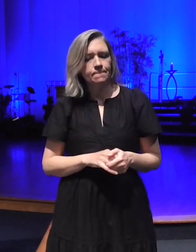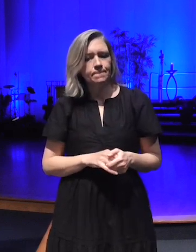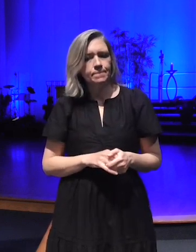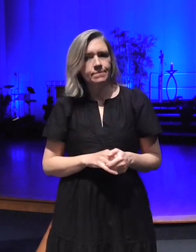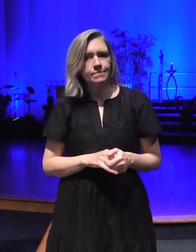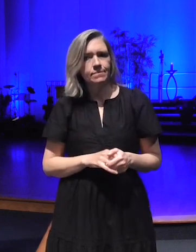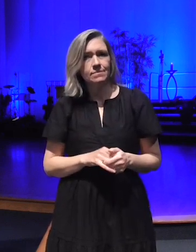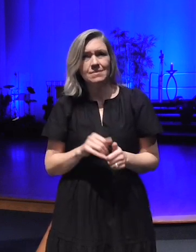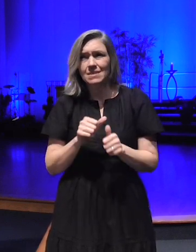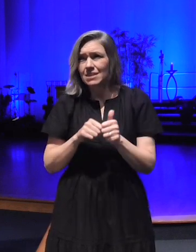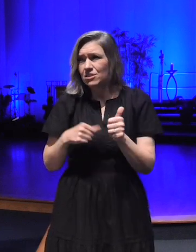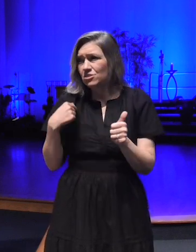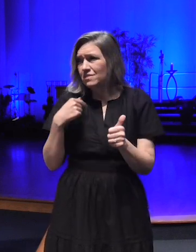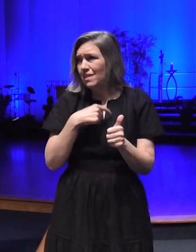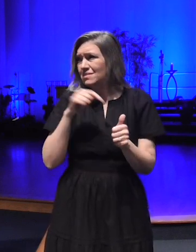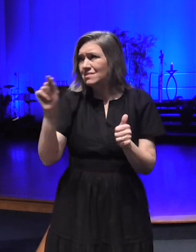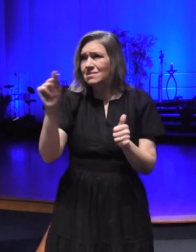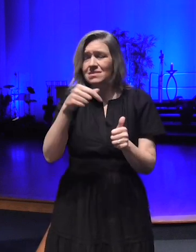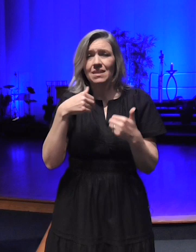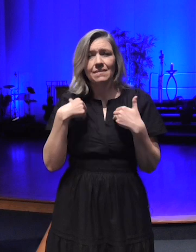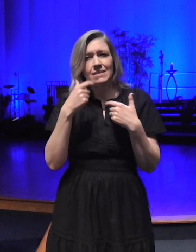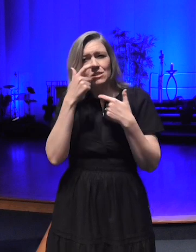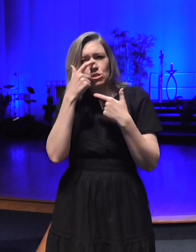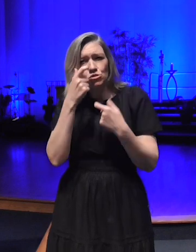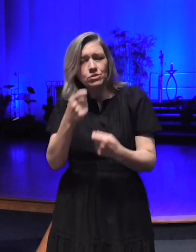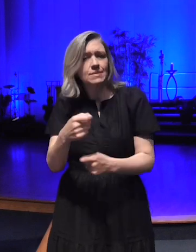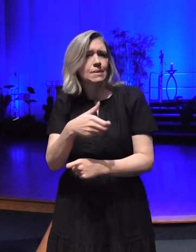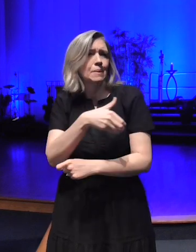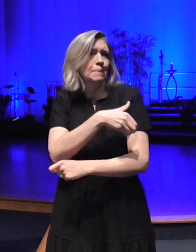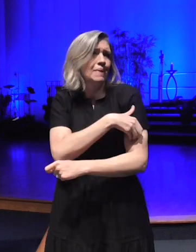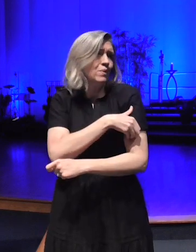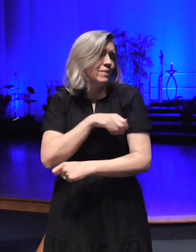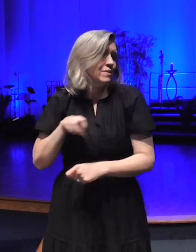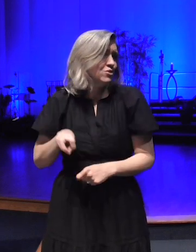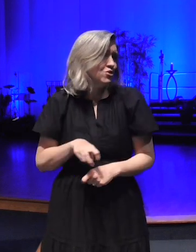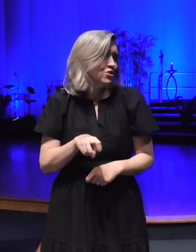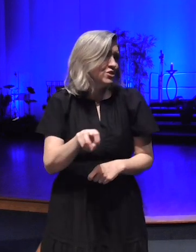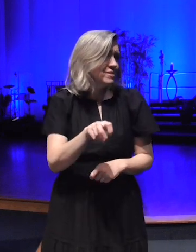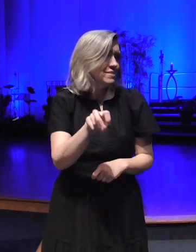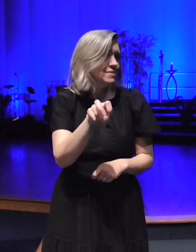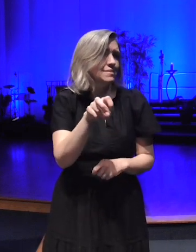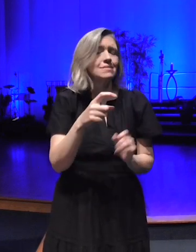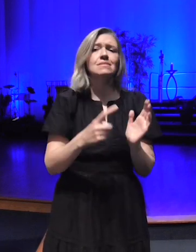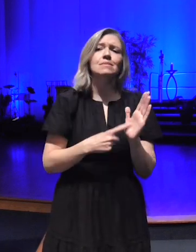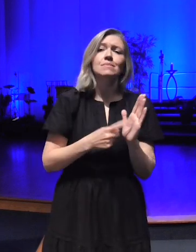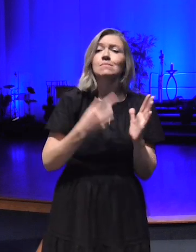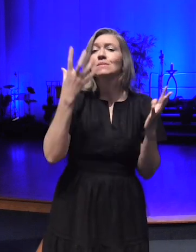viaje tan interesante y poderoso, a veces hermoso, fácil, glorioso, otras veces difícil,